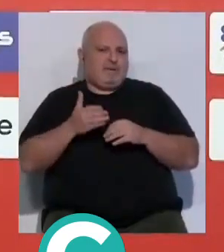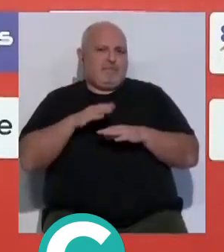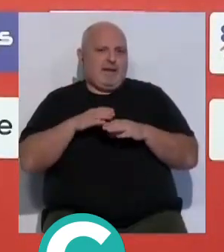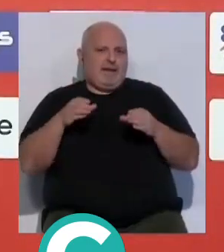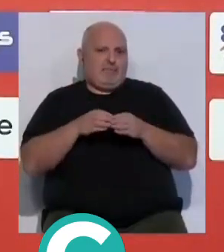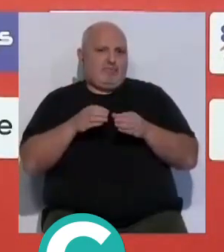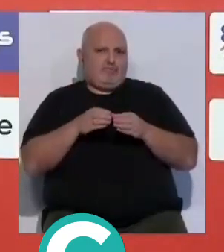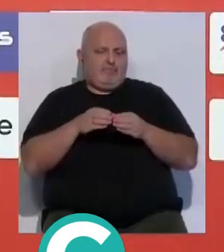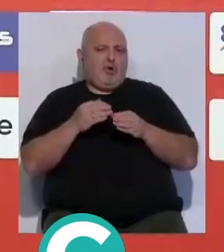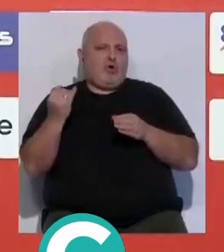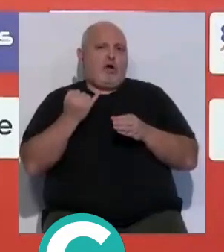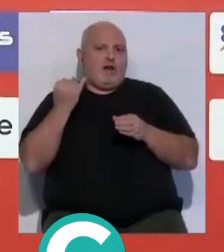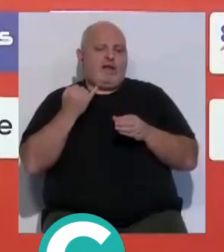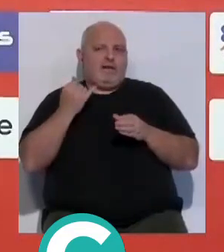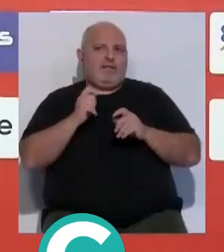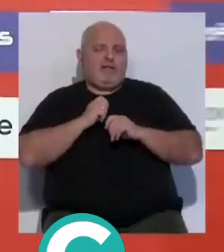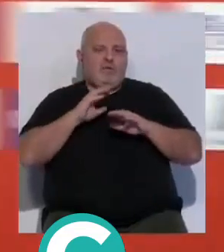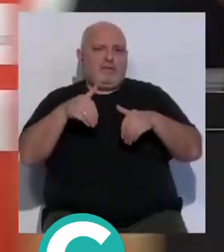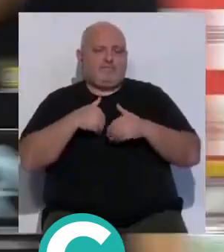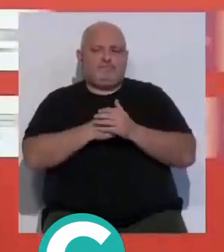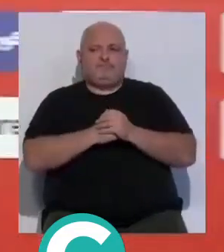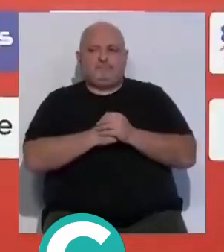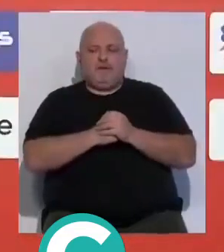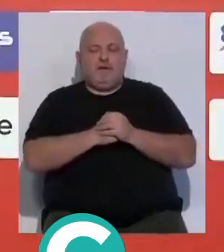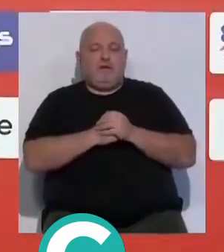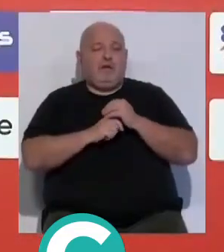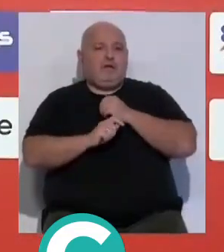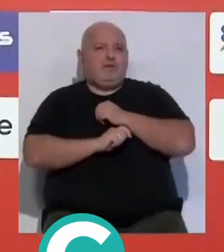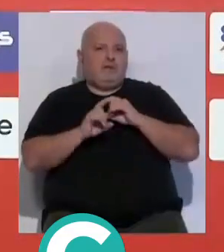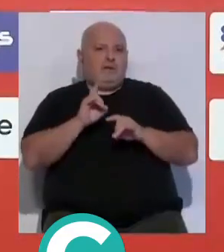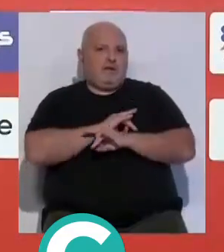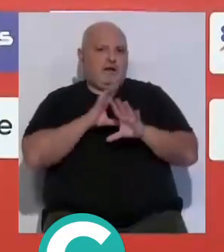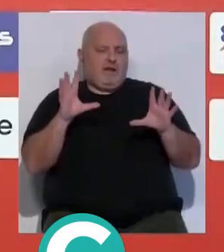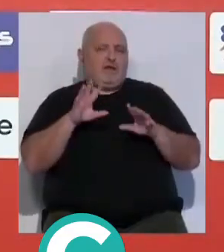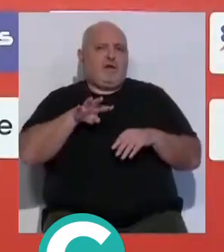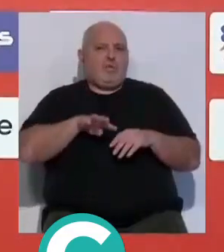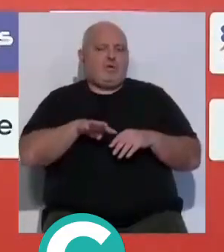y ojalá nos pueda ayudar bueno prácticamente si no a veces línea de cuatro juega más por el